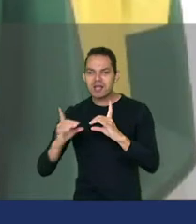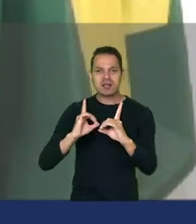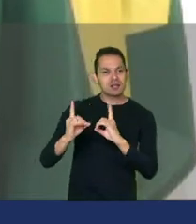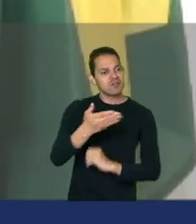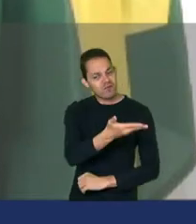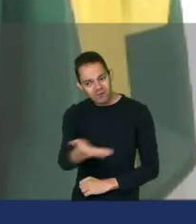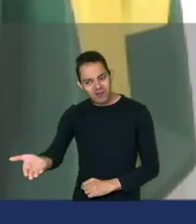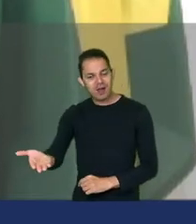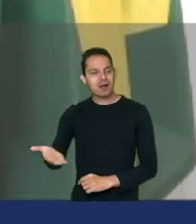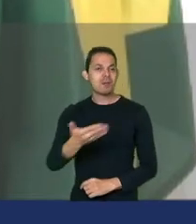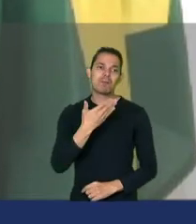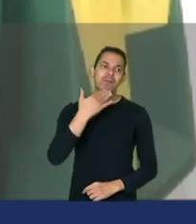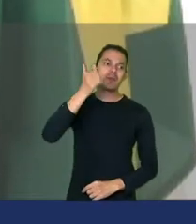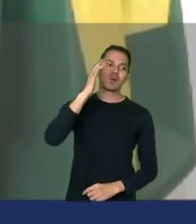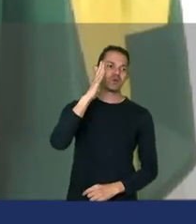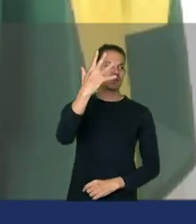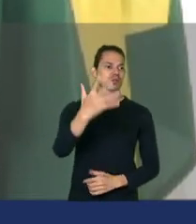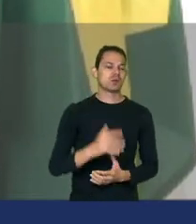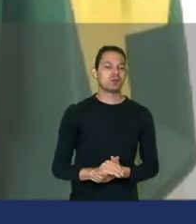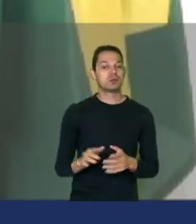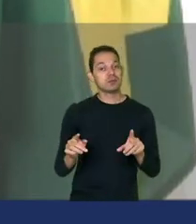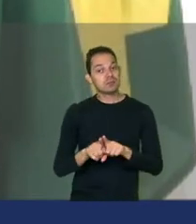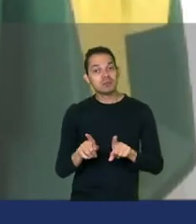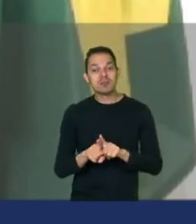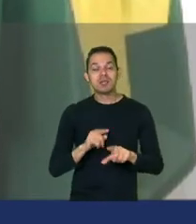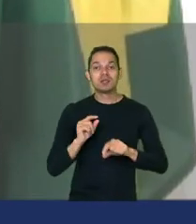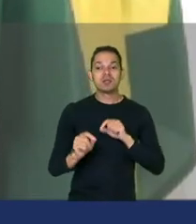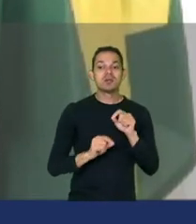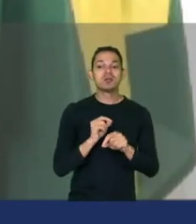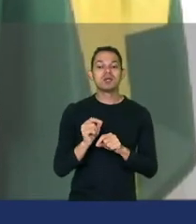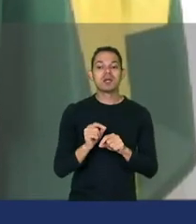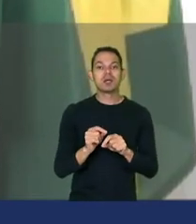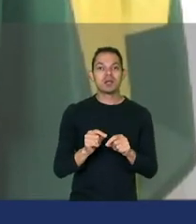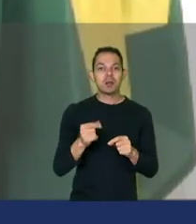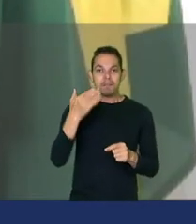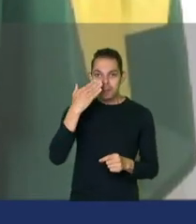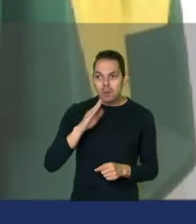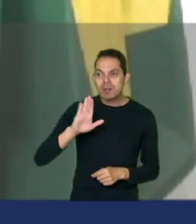RESPONSABILIDADE . POR FAVOR, CONVERSE, SENTE E DIALOGUE. ESSE É O MELHOR CAMINHO E O